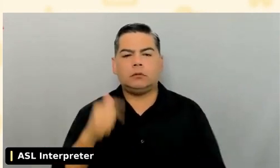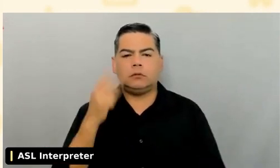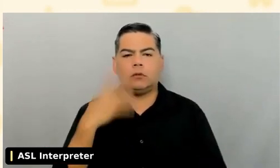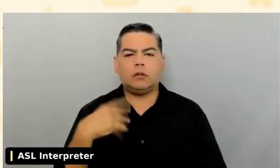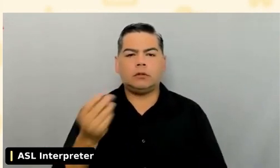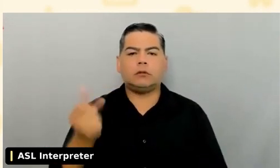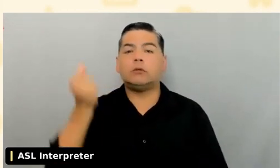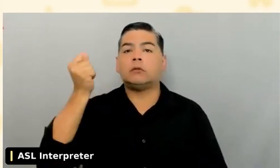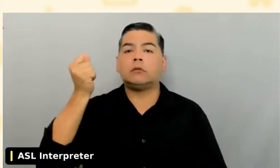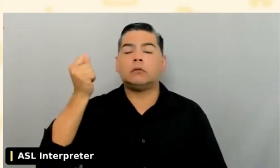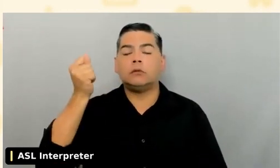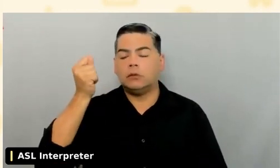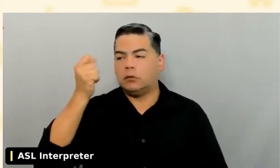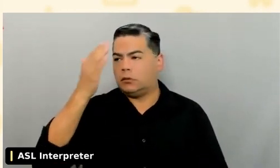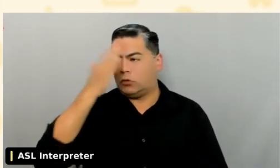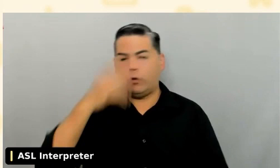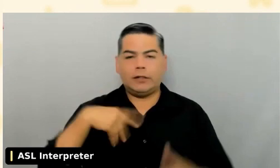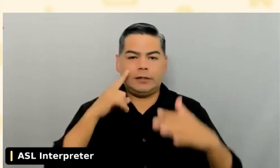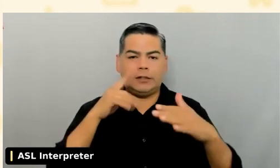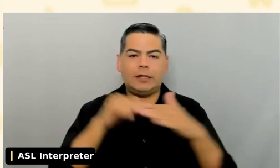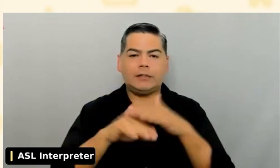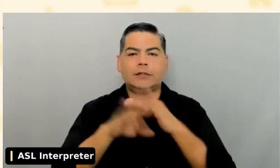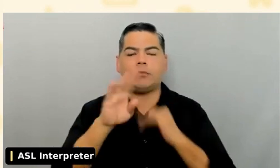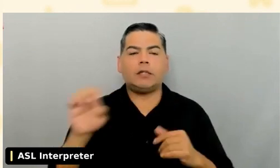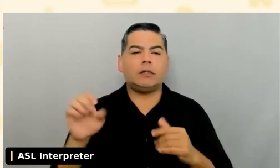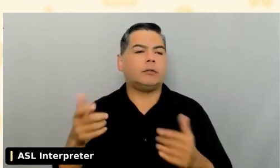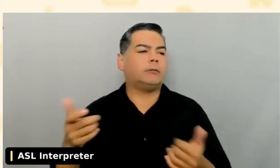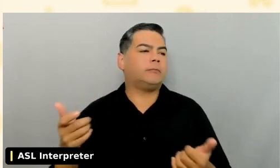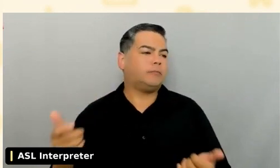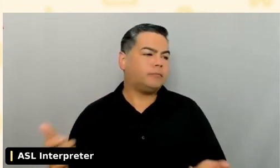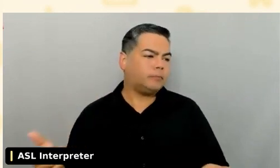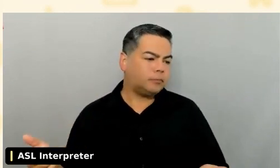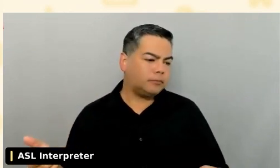cuando veo un AccessaBe o simplemente miro la lista ahora